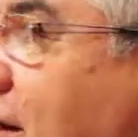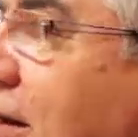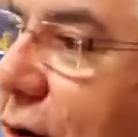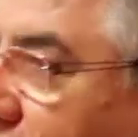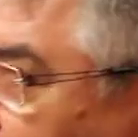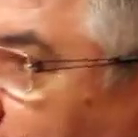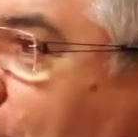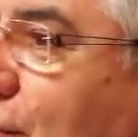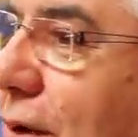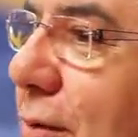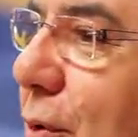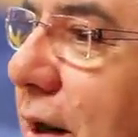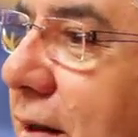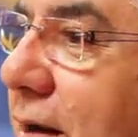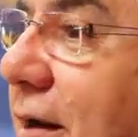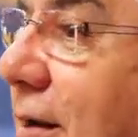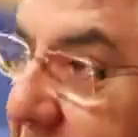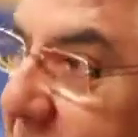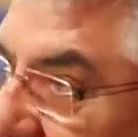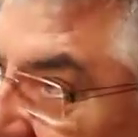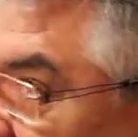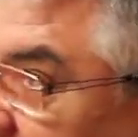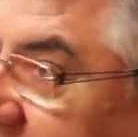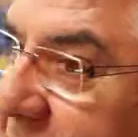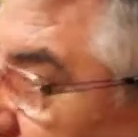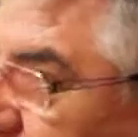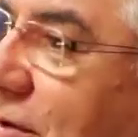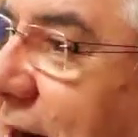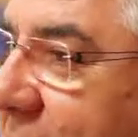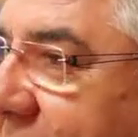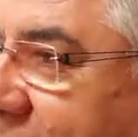o alguna productora se pudiera lanzar, y algunos estaríamos encantados